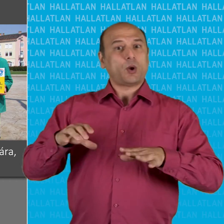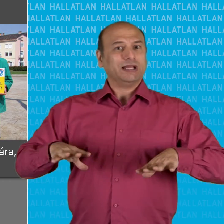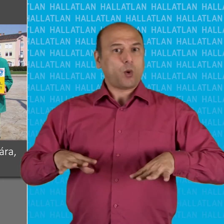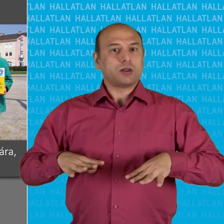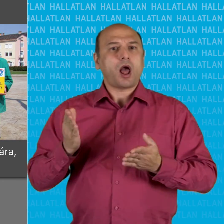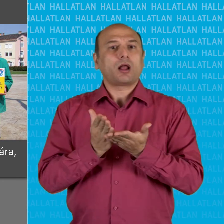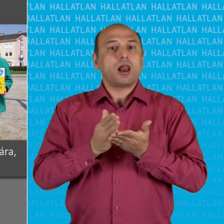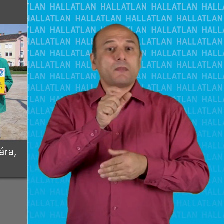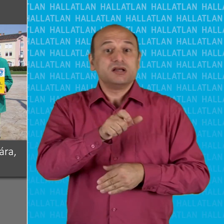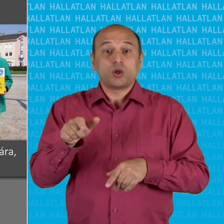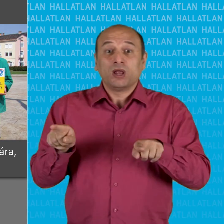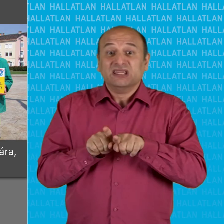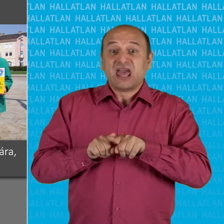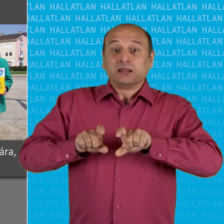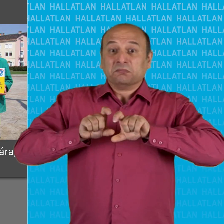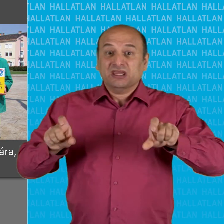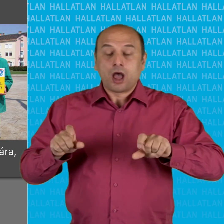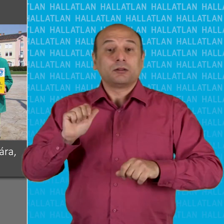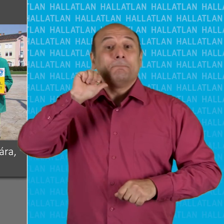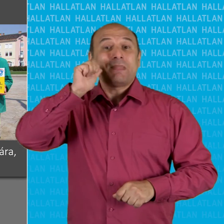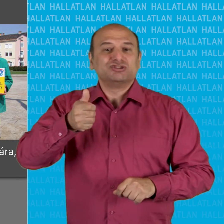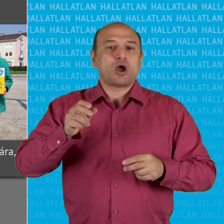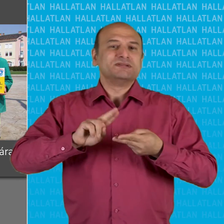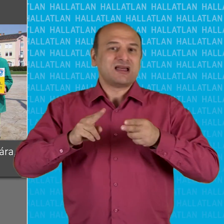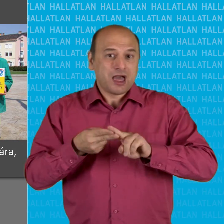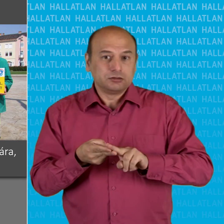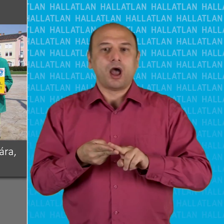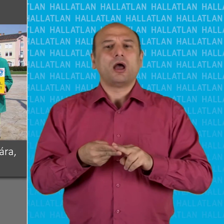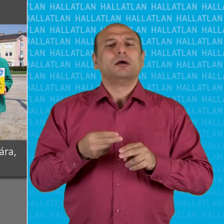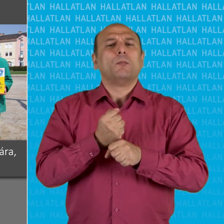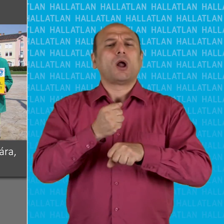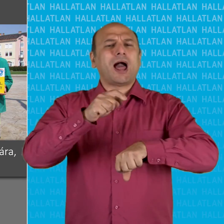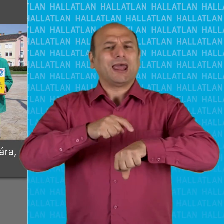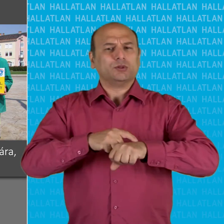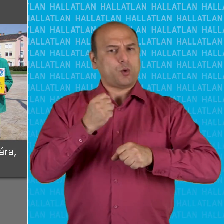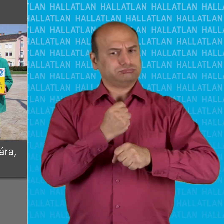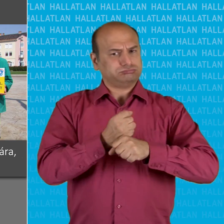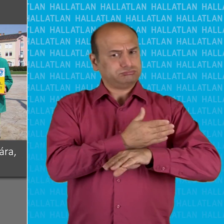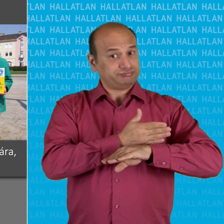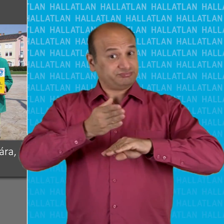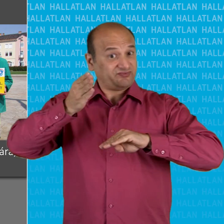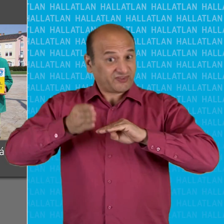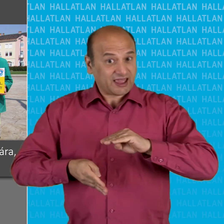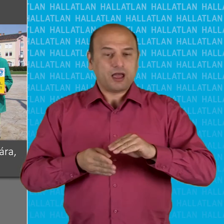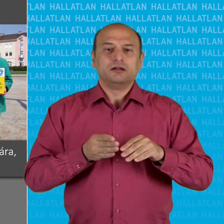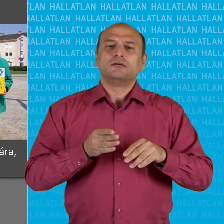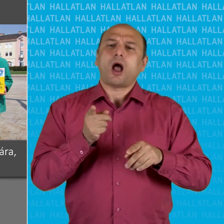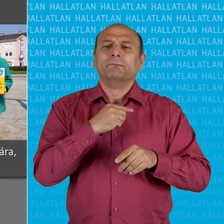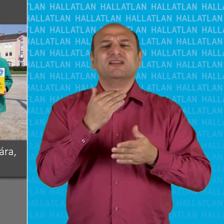A központi konyha alkalmazottai szerdán ledolgozták a munkaidőt,